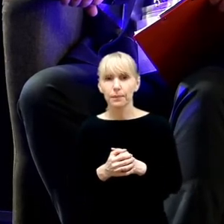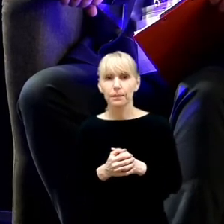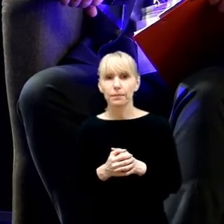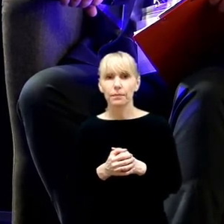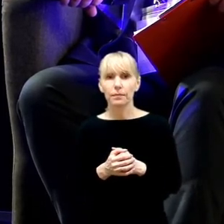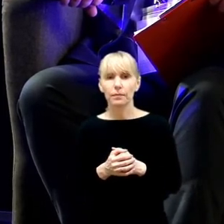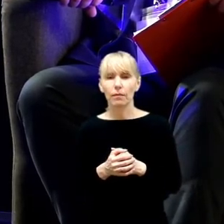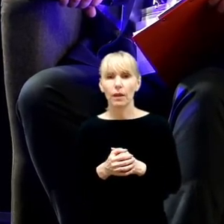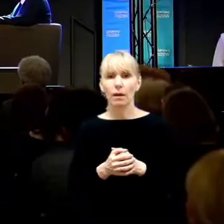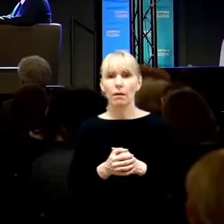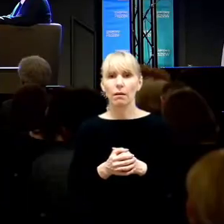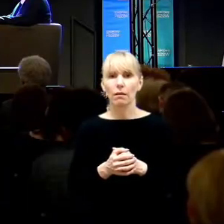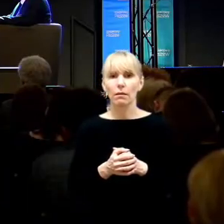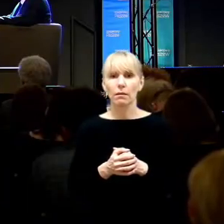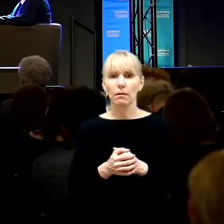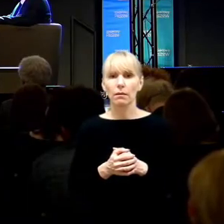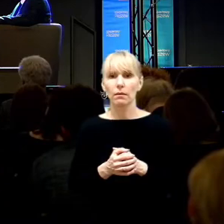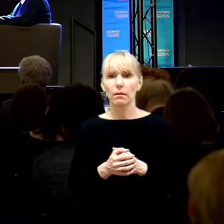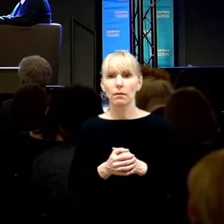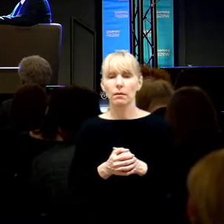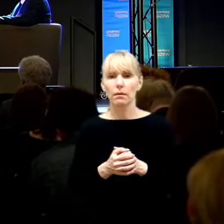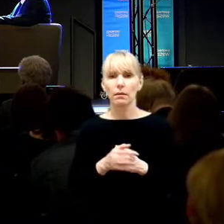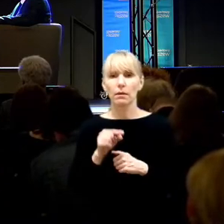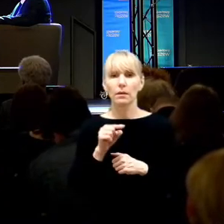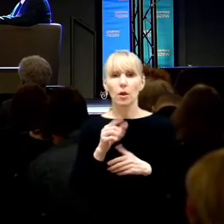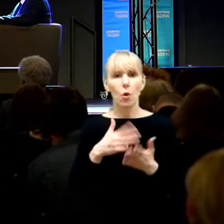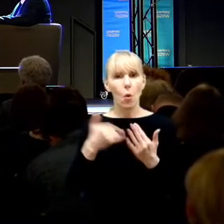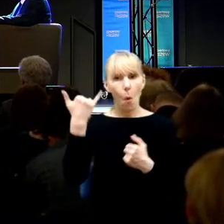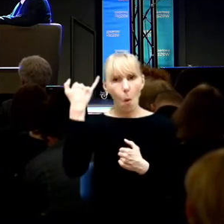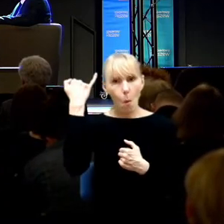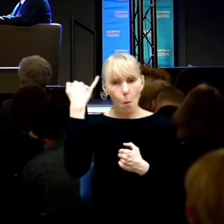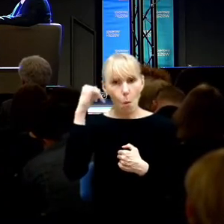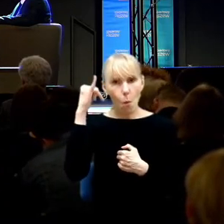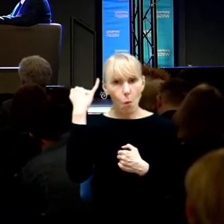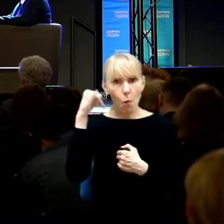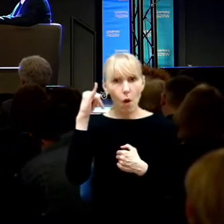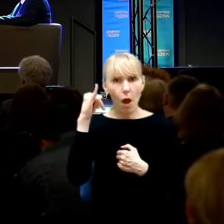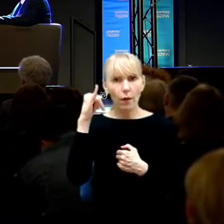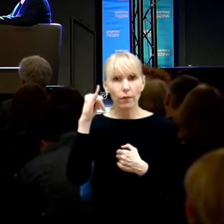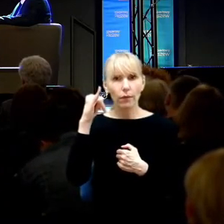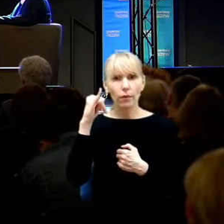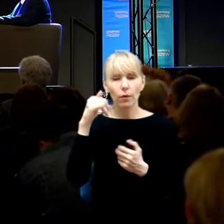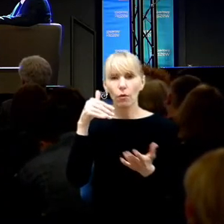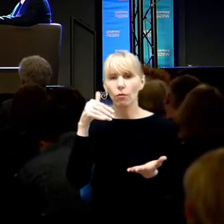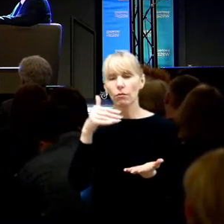Ja myślę, że tych błędów naszych troszeczkę warto posłuchać w tej panelu trzecim,